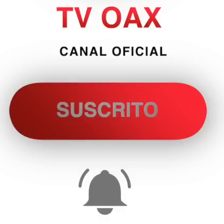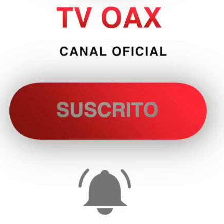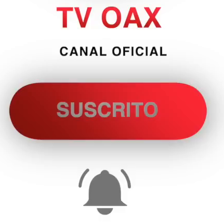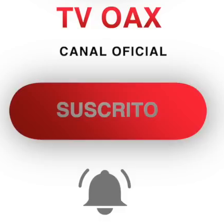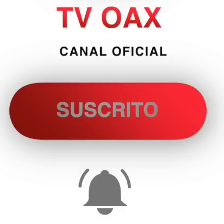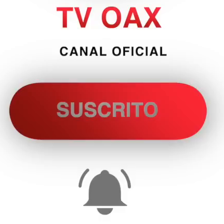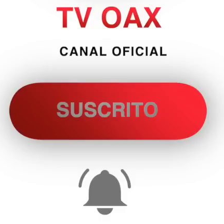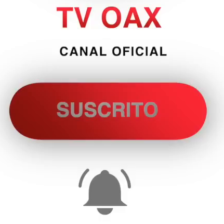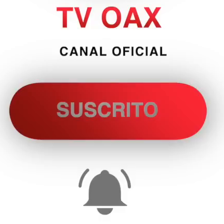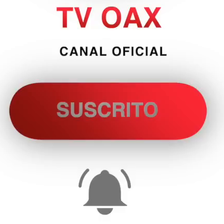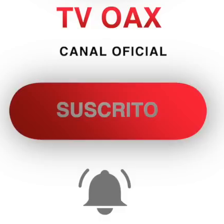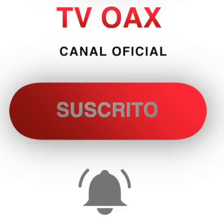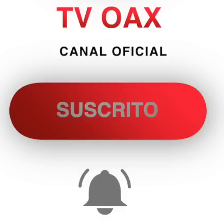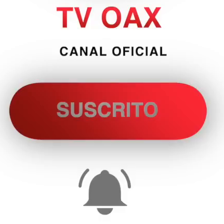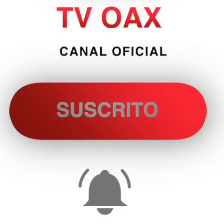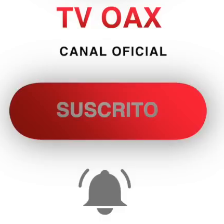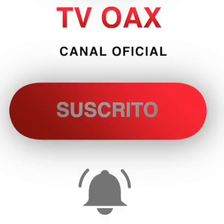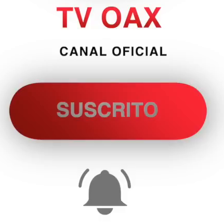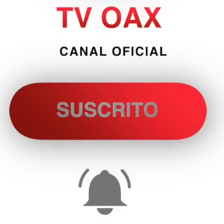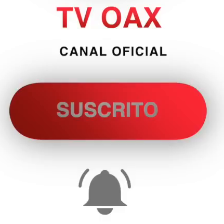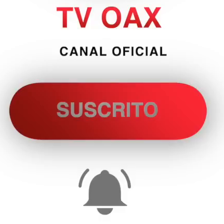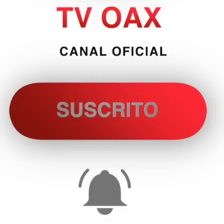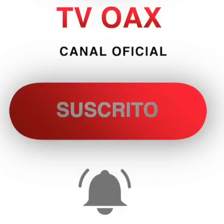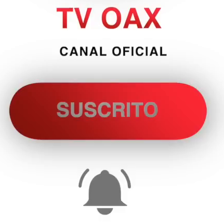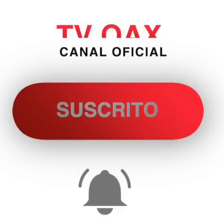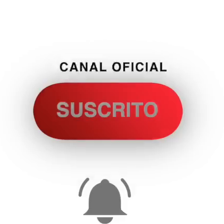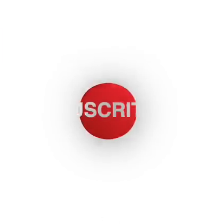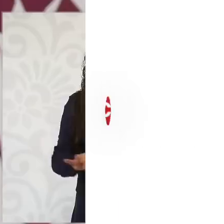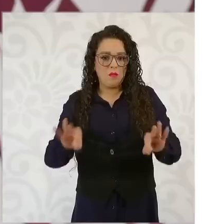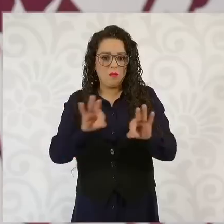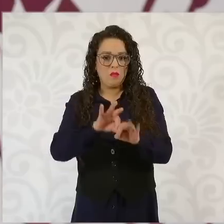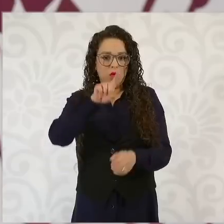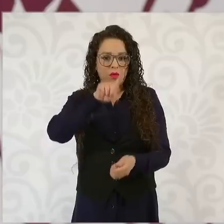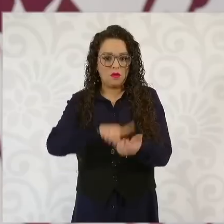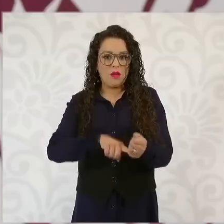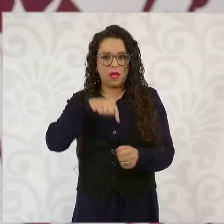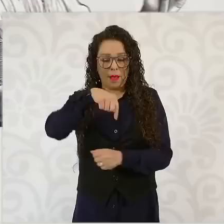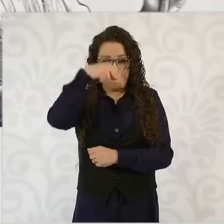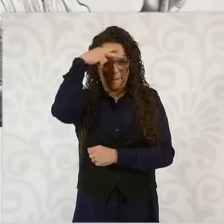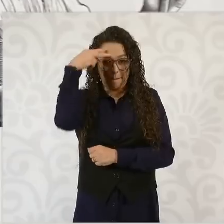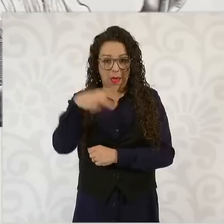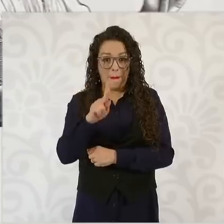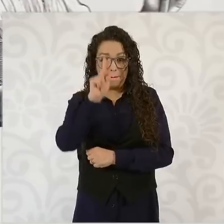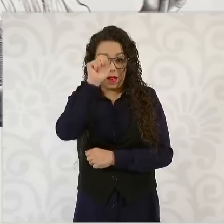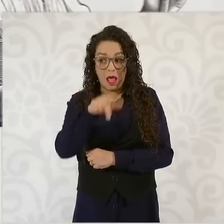a hacer es una inversión importante está dentro del portafolio de inversión del plan México son